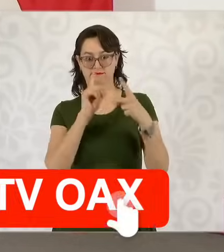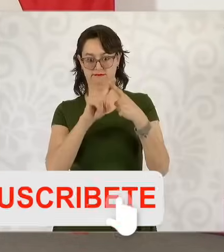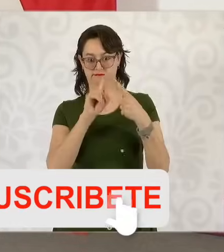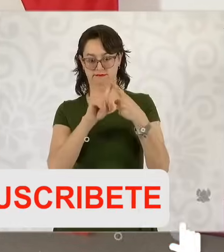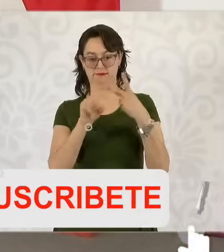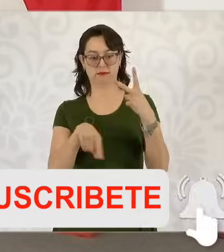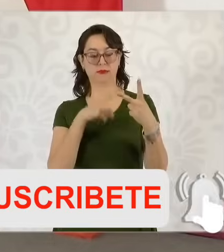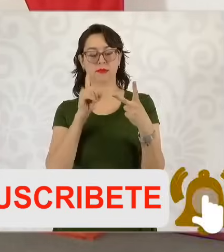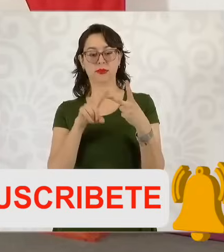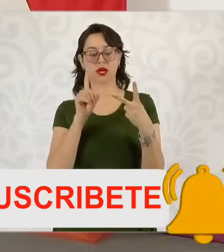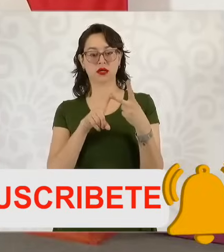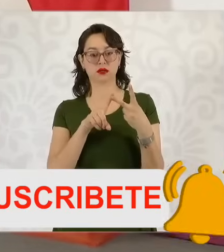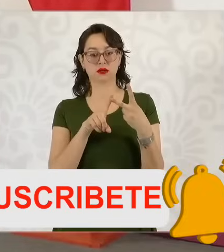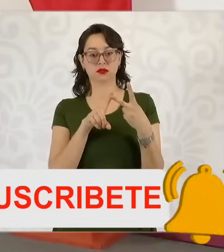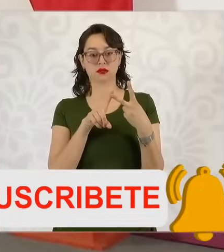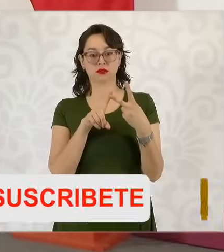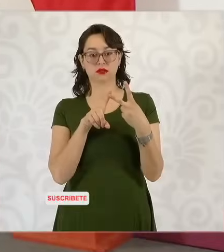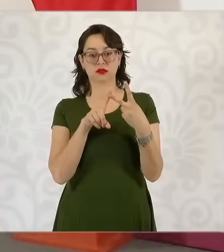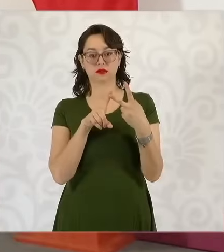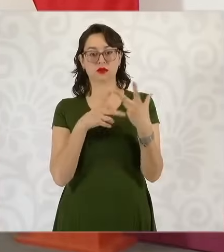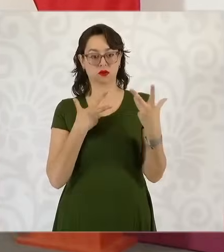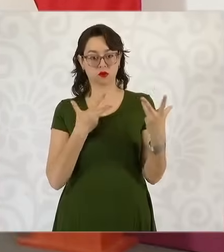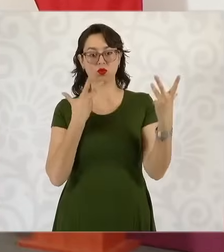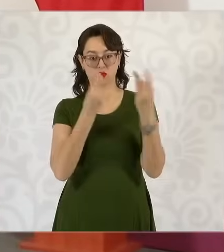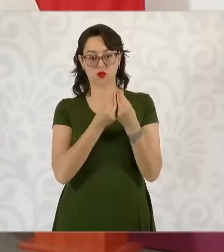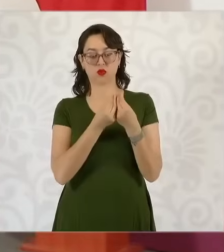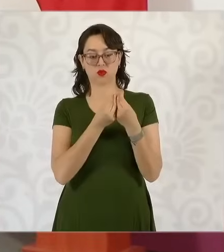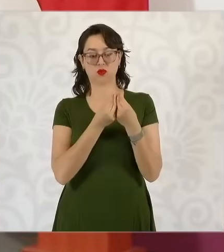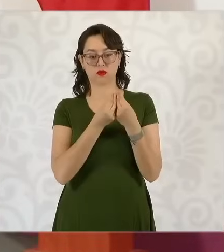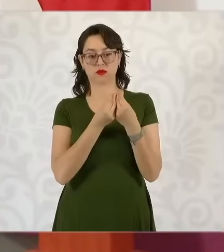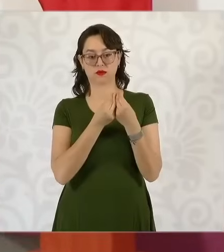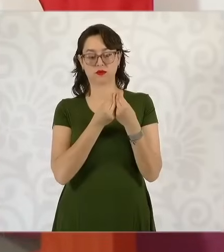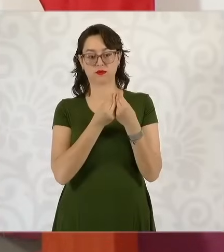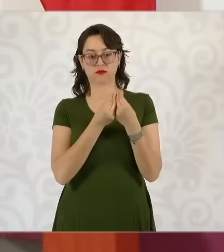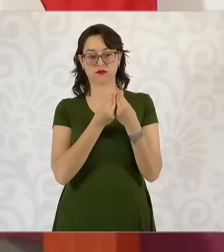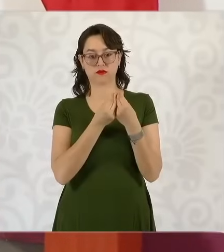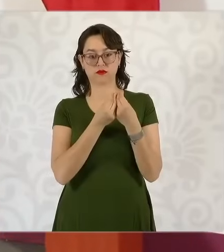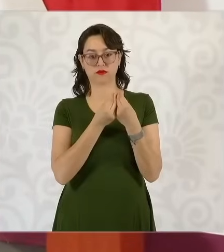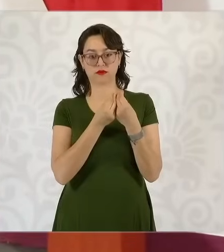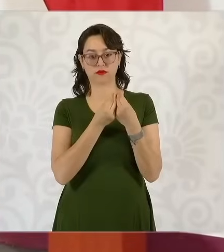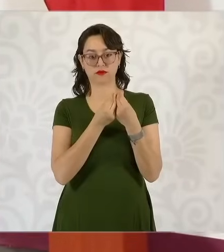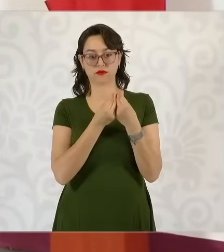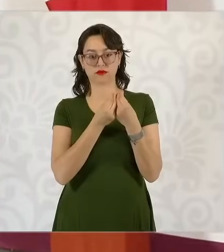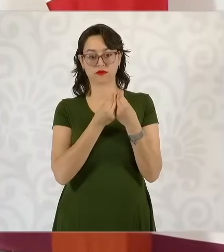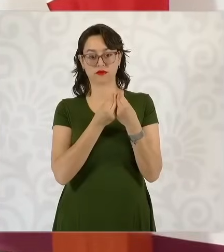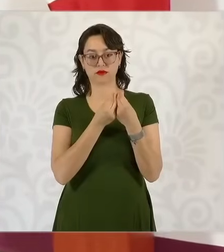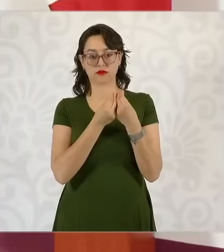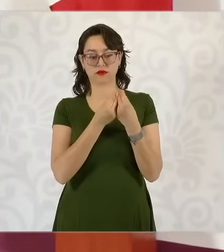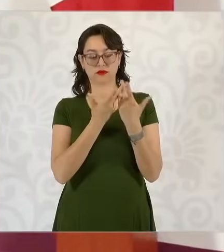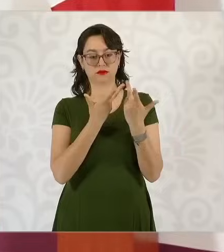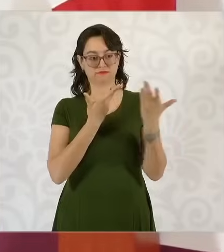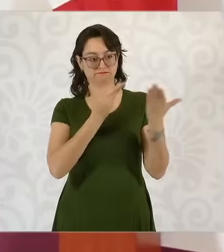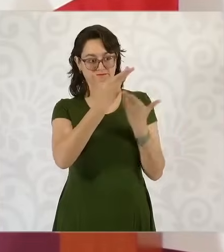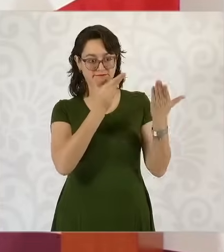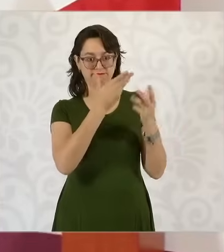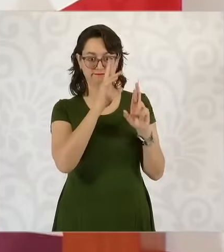porque nosotros acordamos conjuntamente desde antes nada más que en una relación de respeto